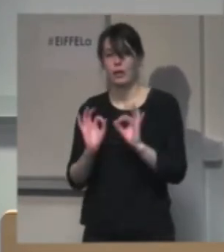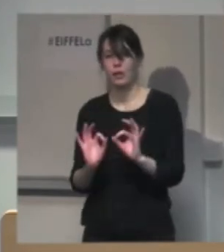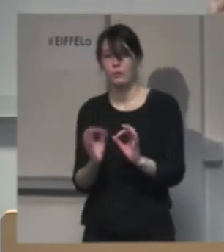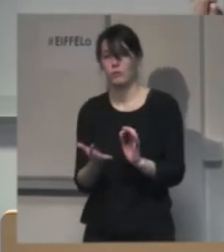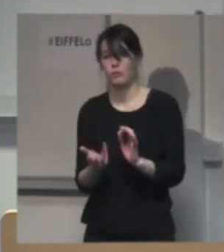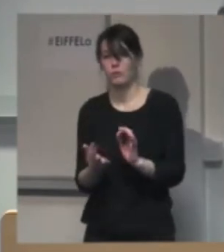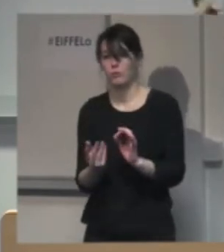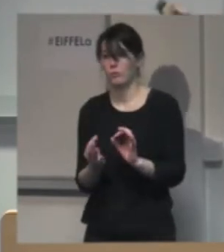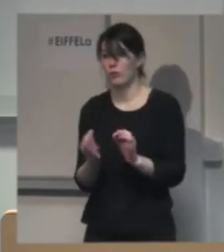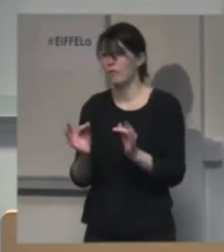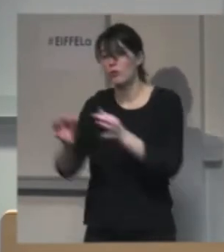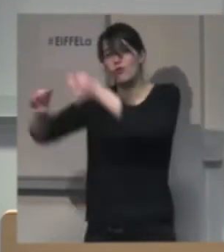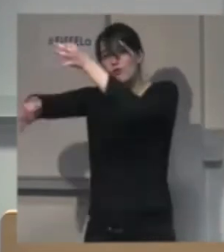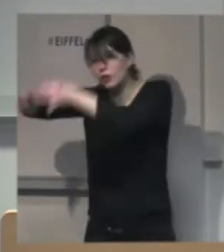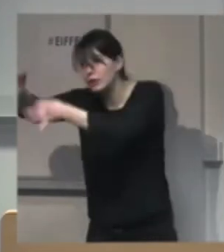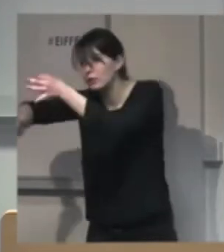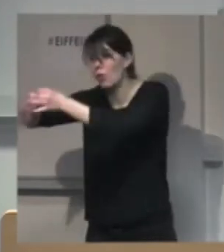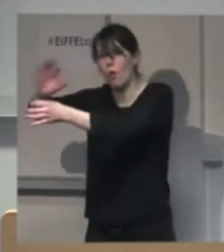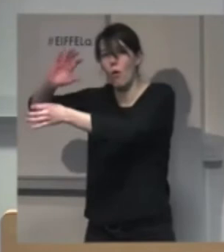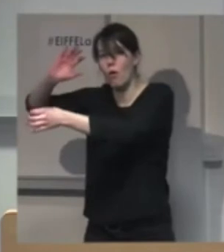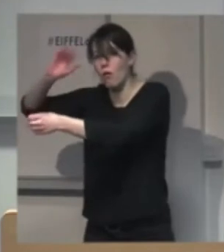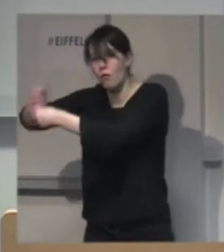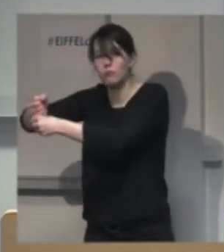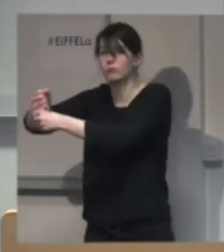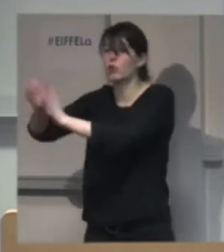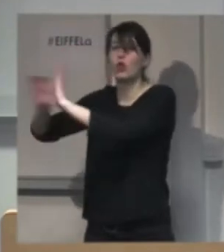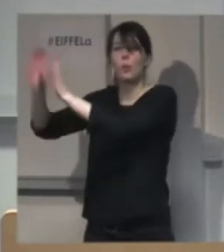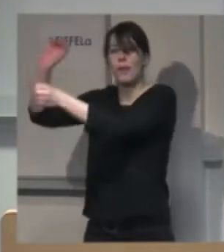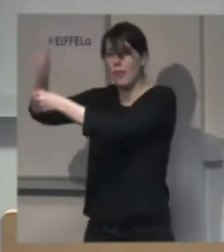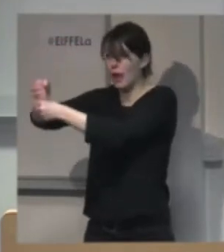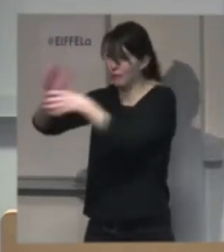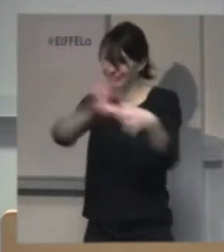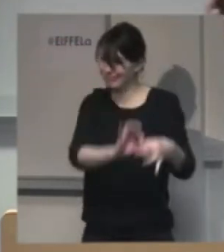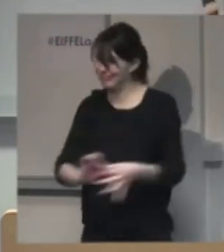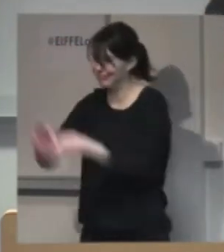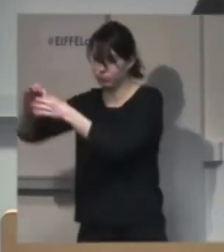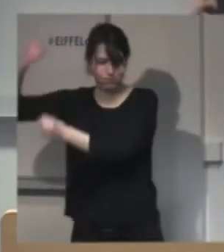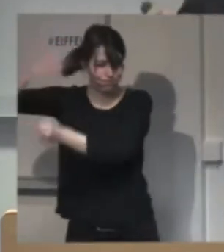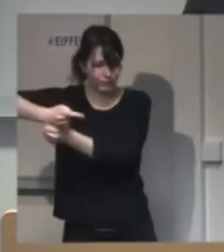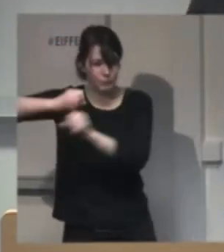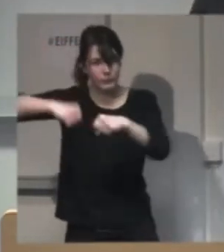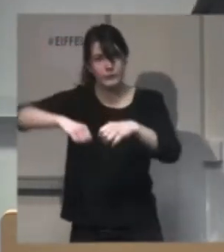en termes de juridiction, y compris du Code pénal. Donc ensuite, comment fait-on tout ça ?